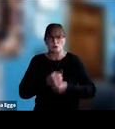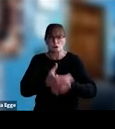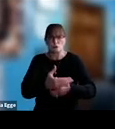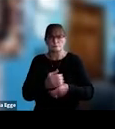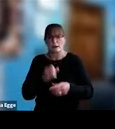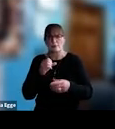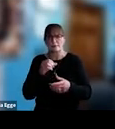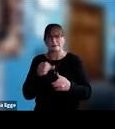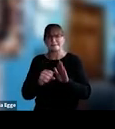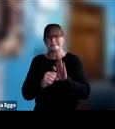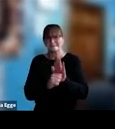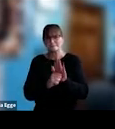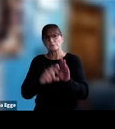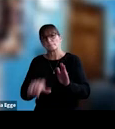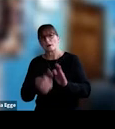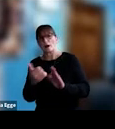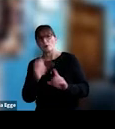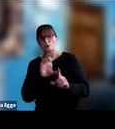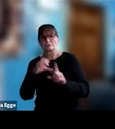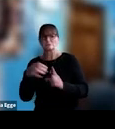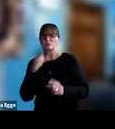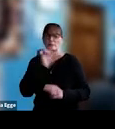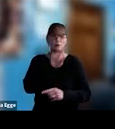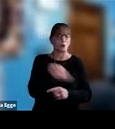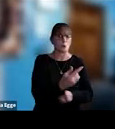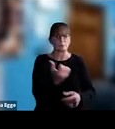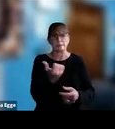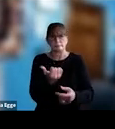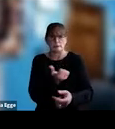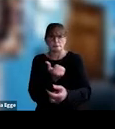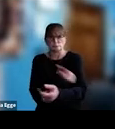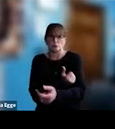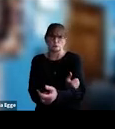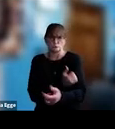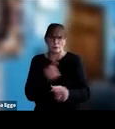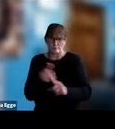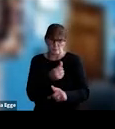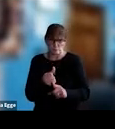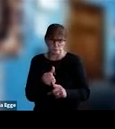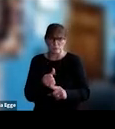de sus otras afecciones, no solo de su consumo de sustancias. Así que si el DDS puede determinar